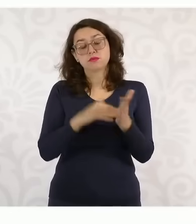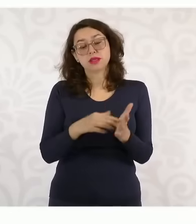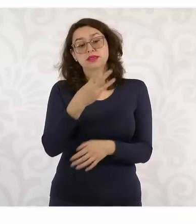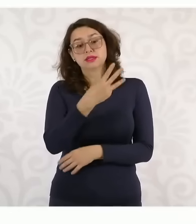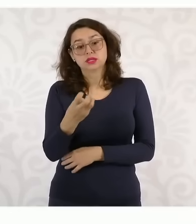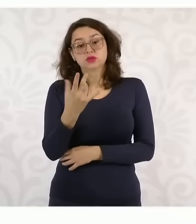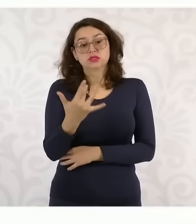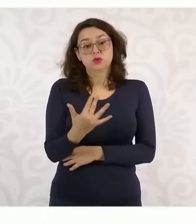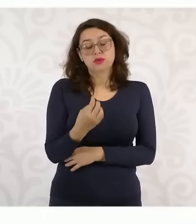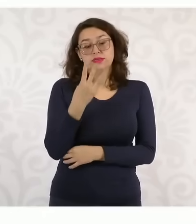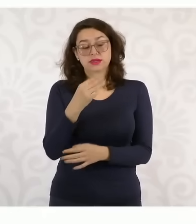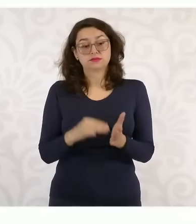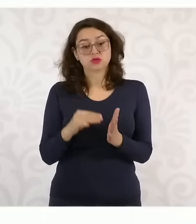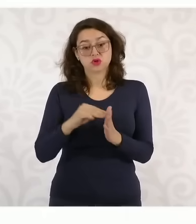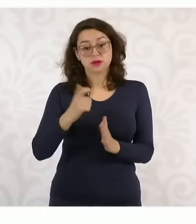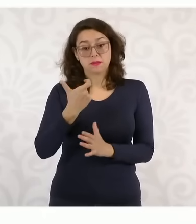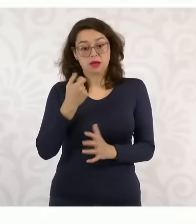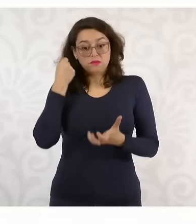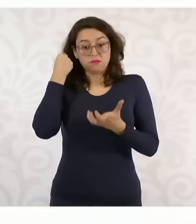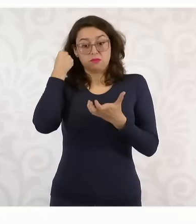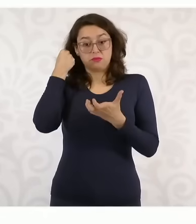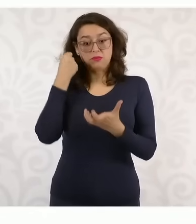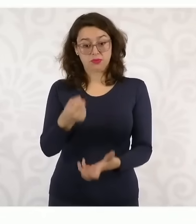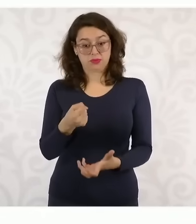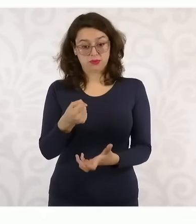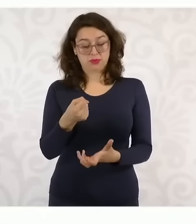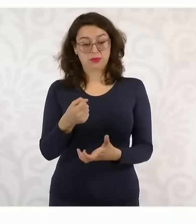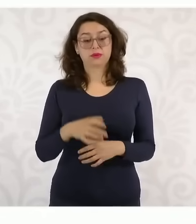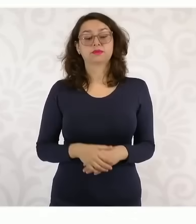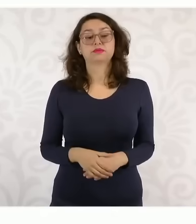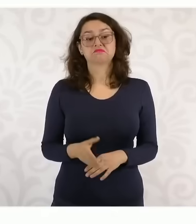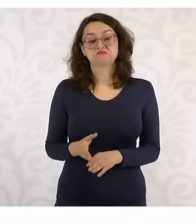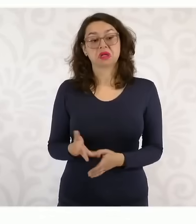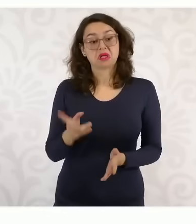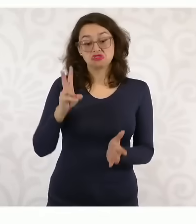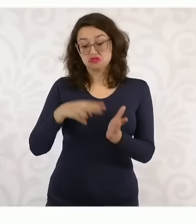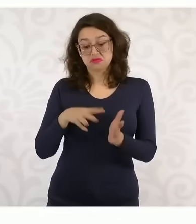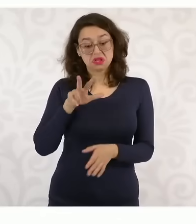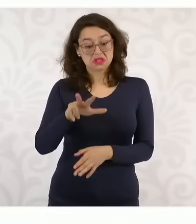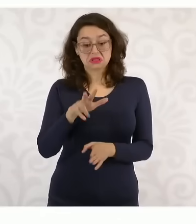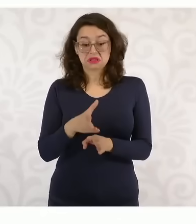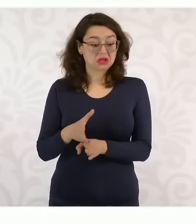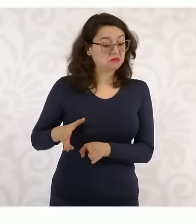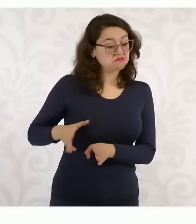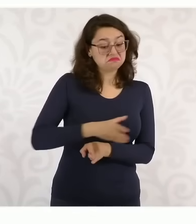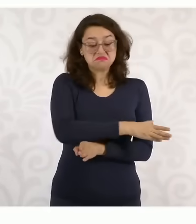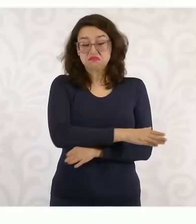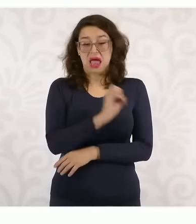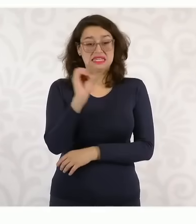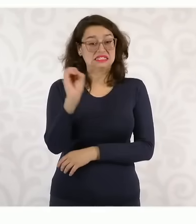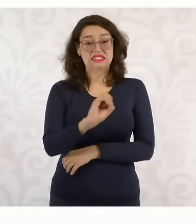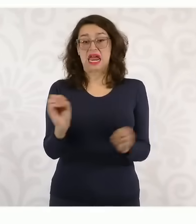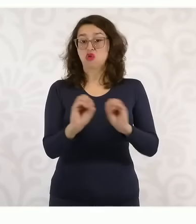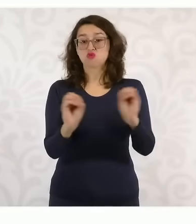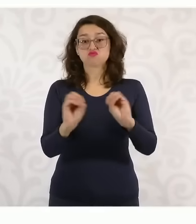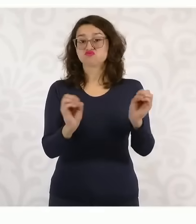pesos y venimos de una inversión cero en el 2018 y el periodo anterior a una inversión